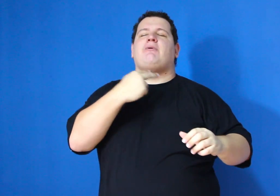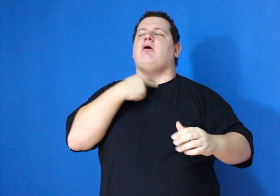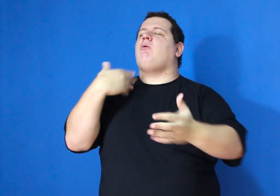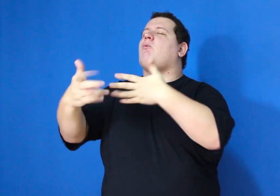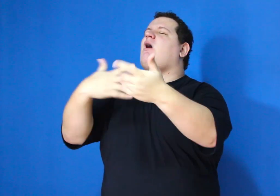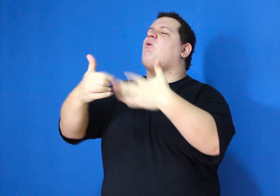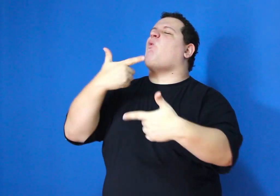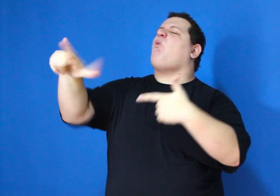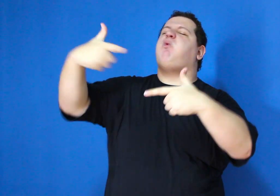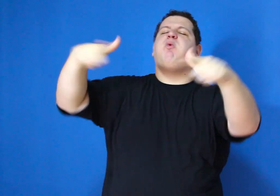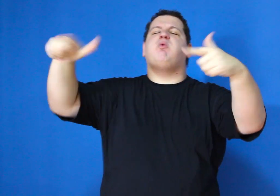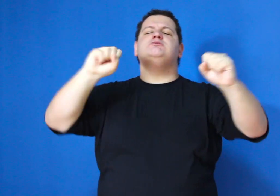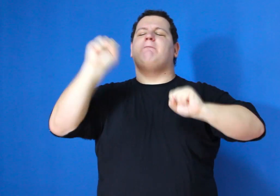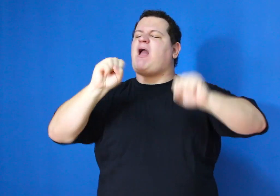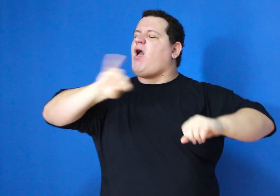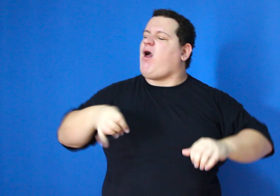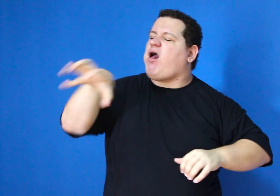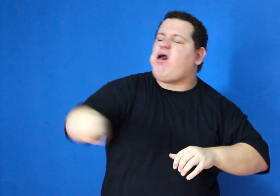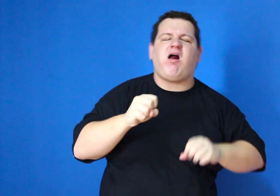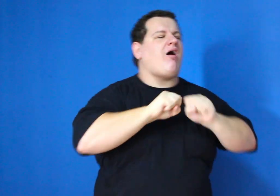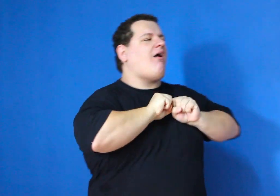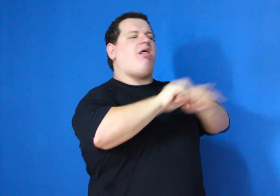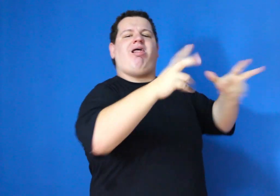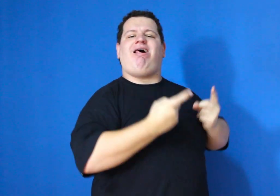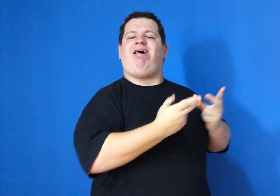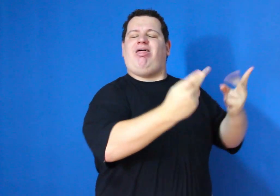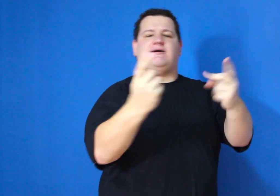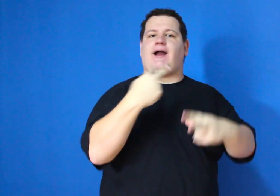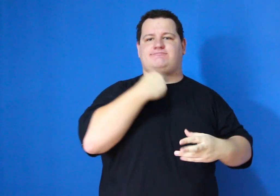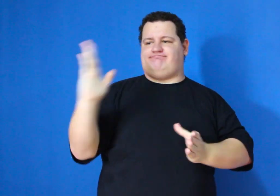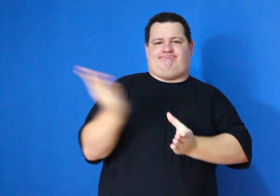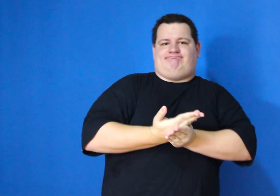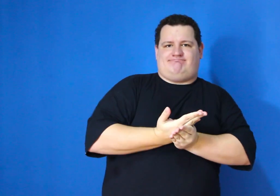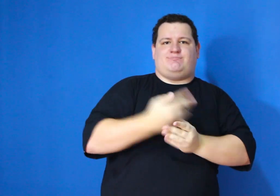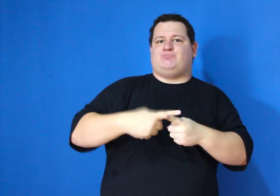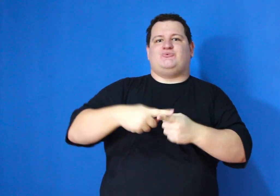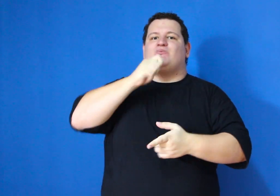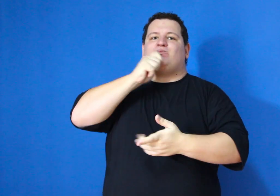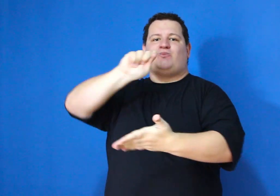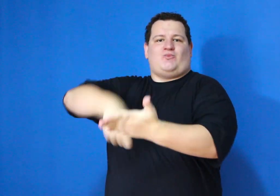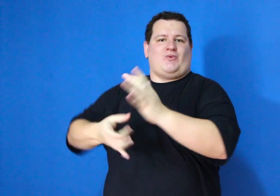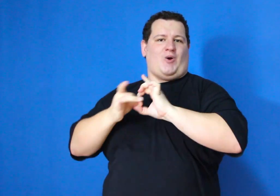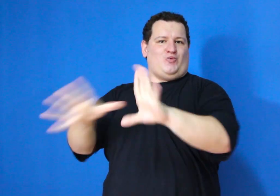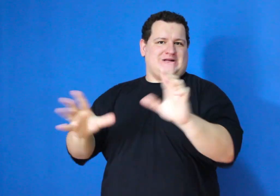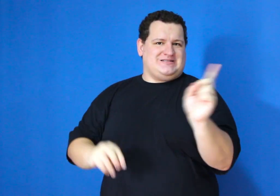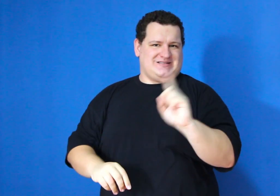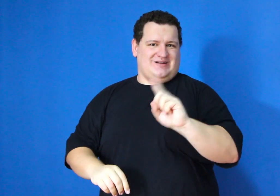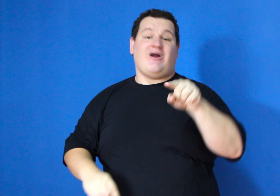Qualquer outro estúdio não pode utilizar os personagens da DC e isso pode levar ação judicial.